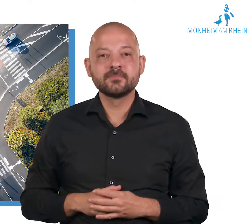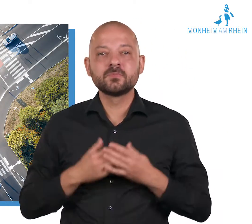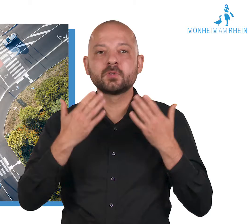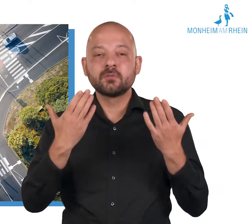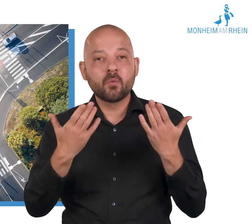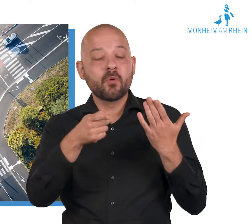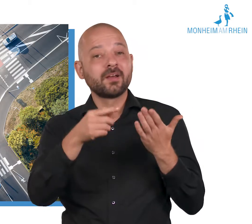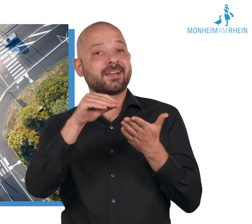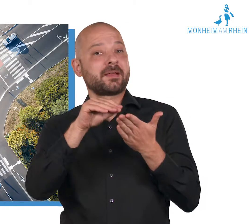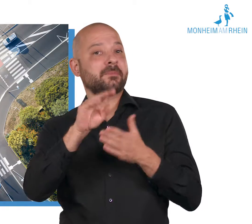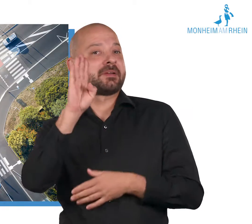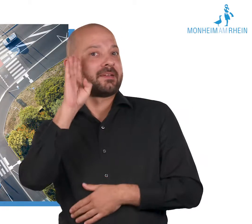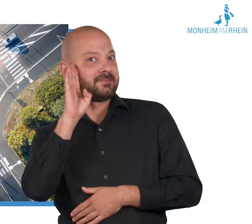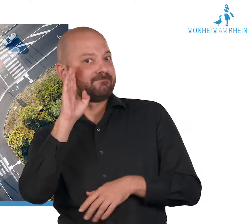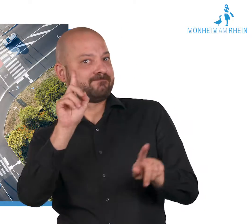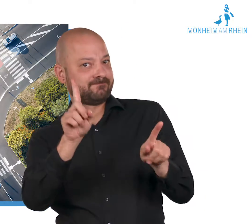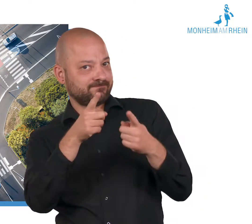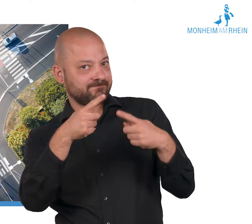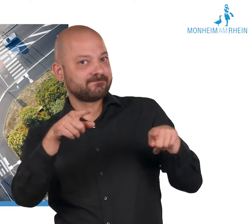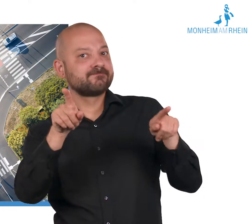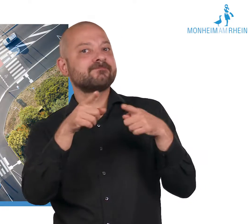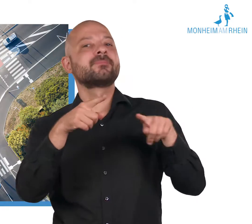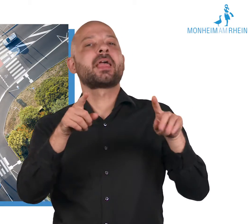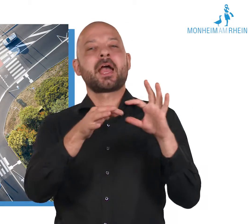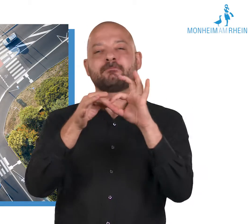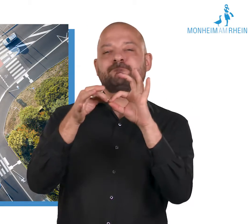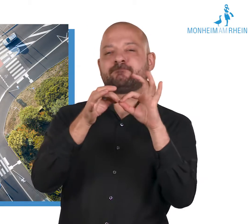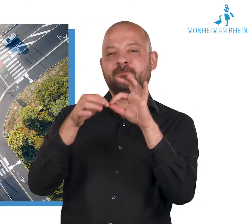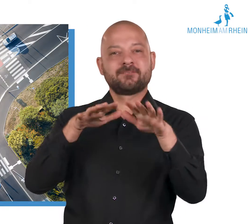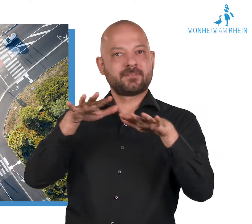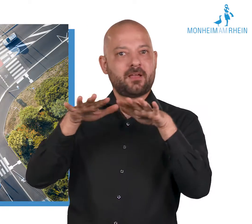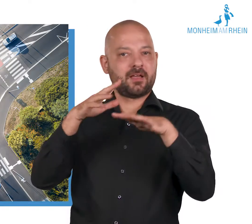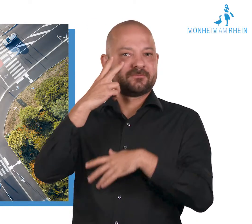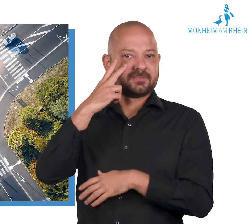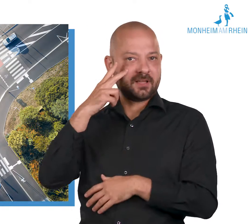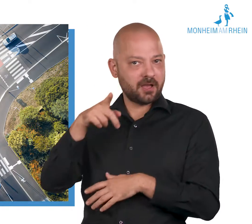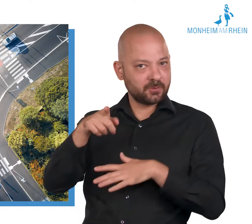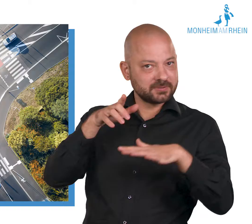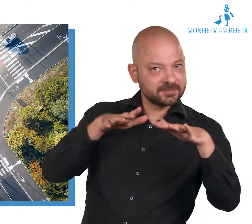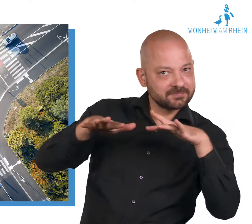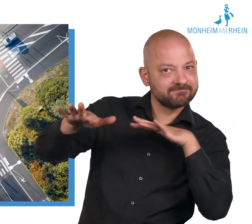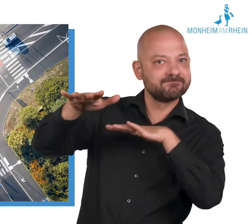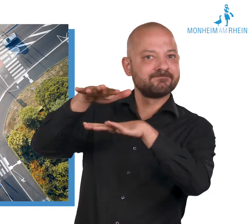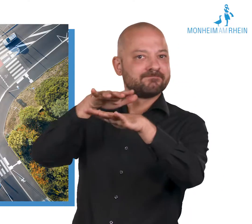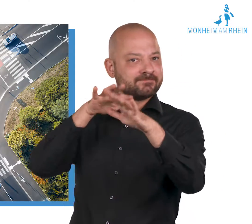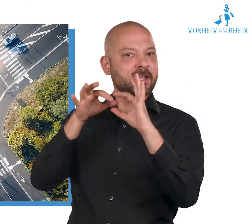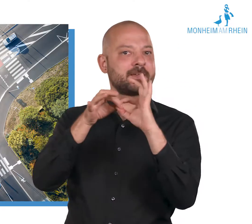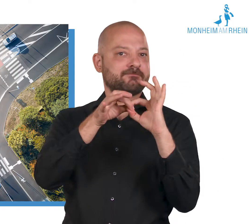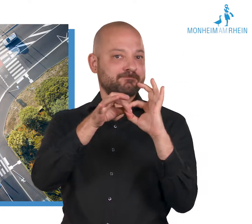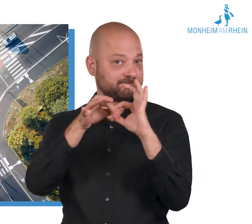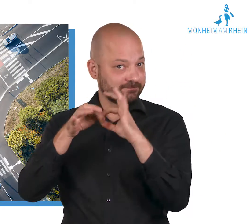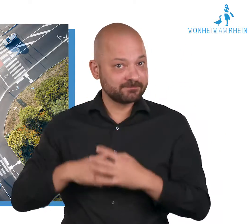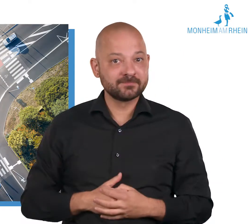Die zugehörige Klangkulisse liefert der fließende Verkehr.